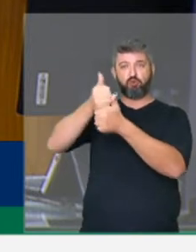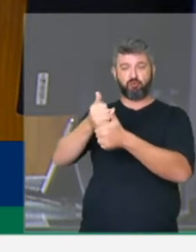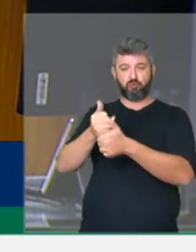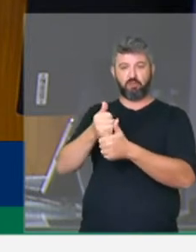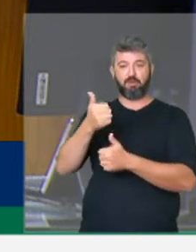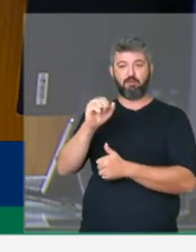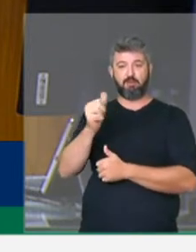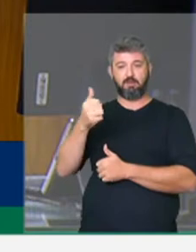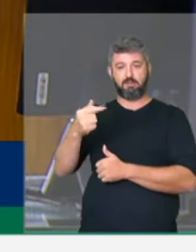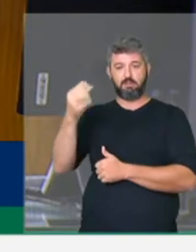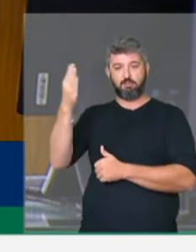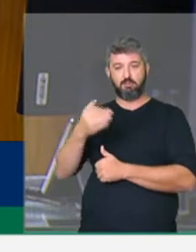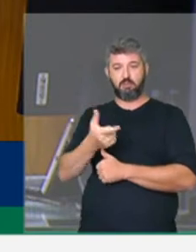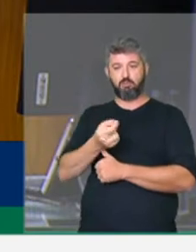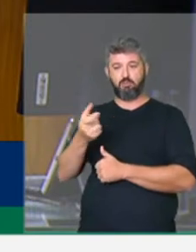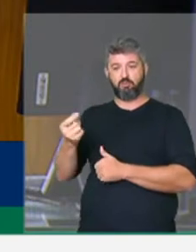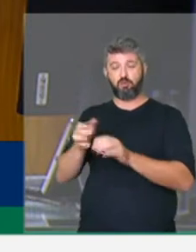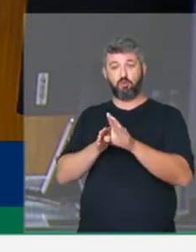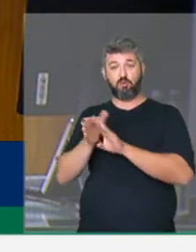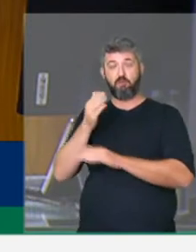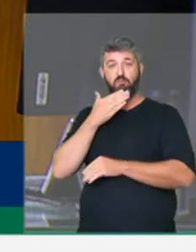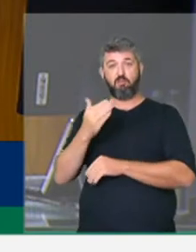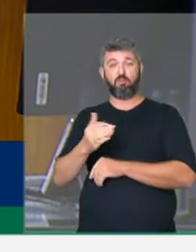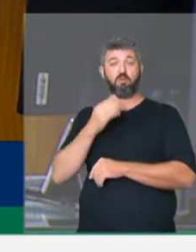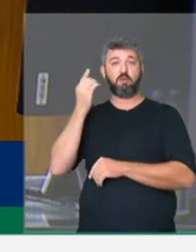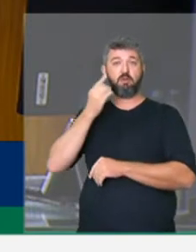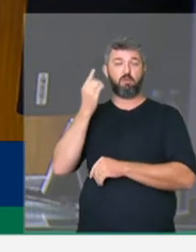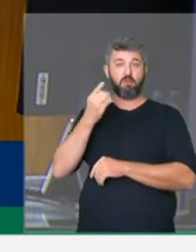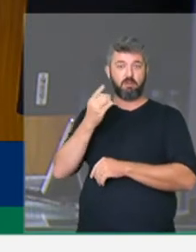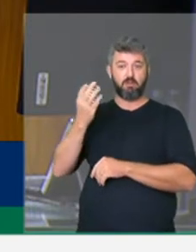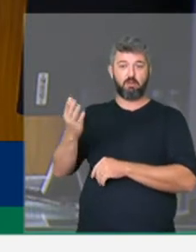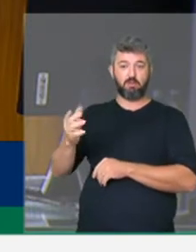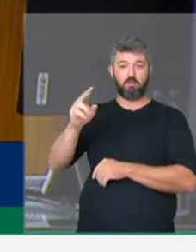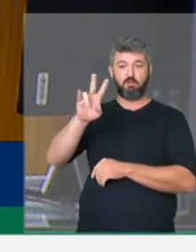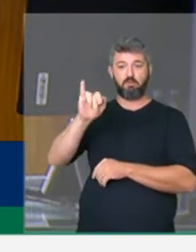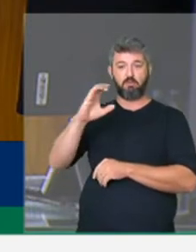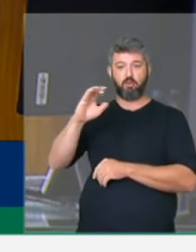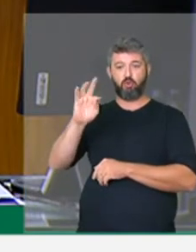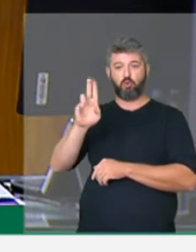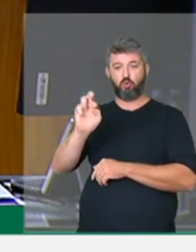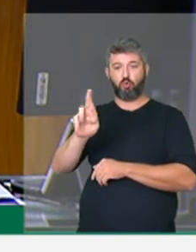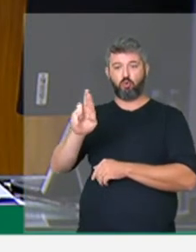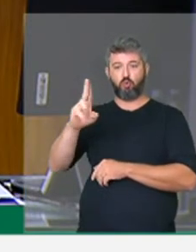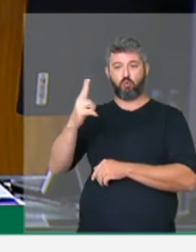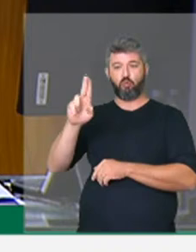DANILO FORTES. -- [DEPUTADO]: SENHOR NÃO TENHO MAIS AUTORIDADE PARA ENCAMINHAR, DEPOIS QUE AGORA A... A ESQUERDA ASSUMIU A LIDERANÇA DO PROCESSO.